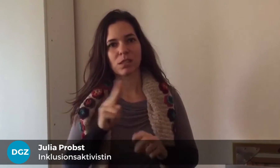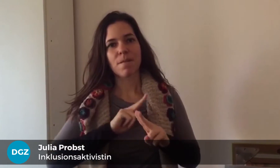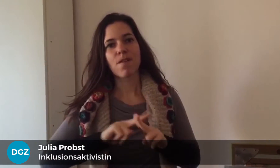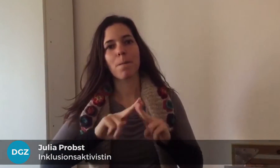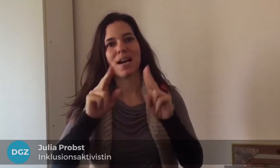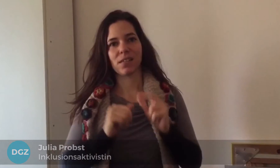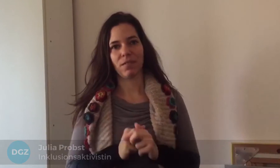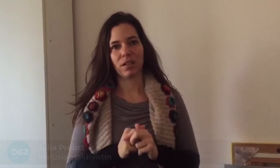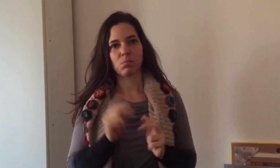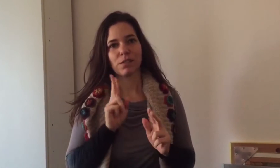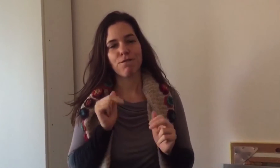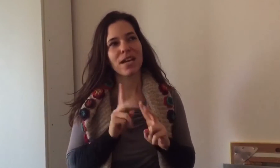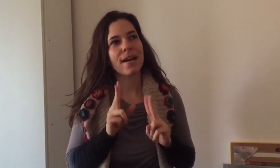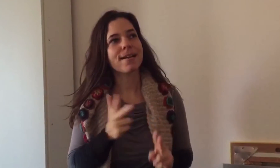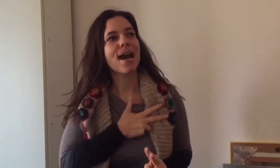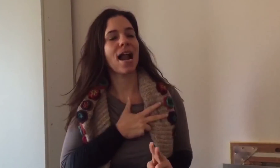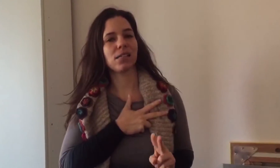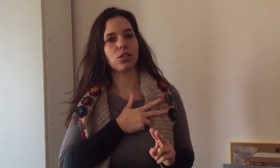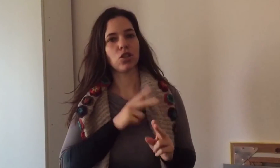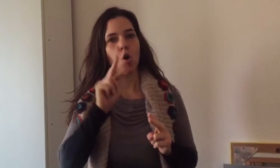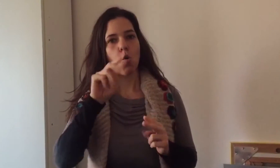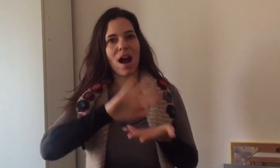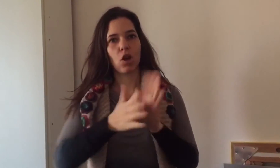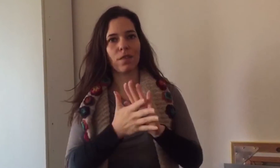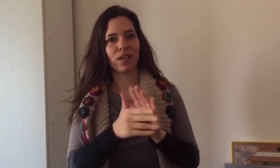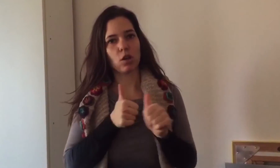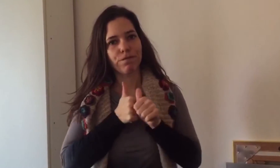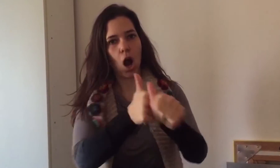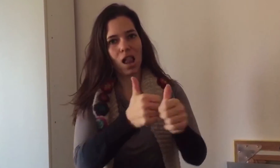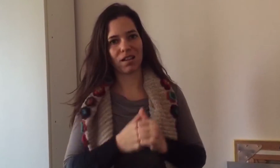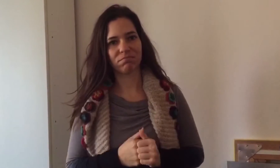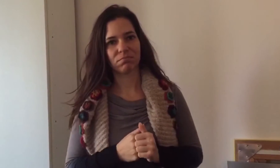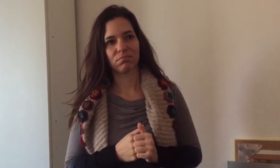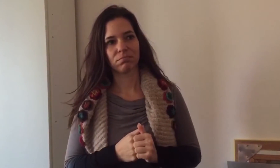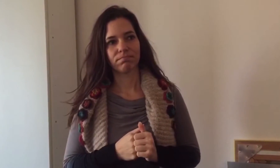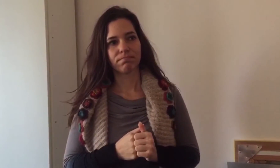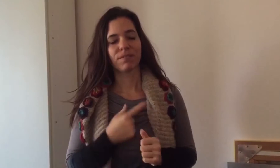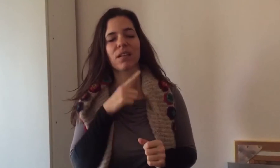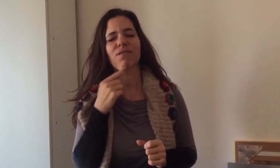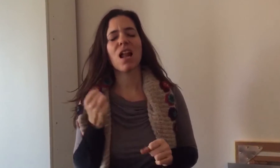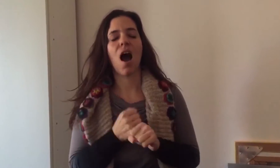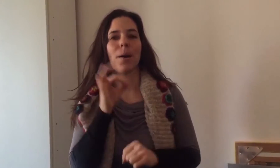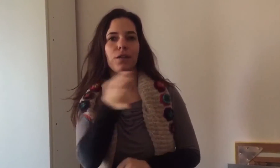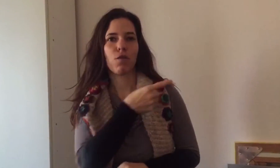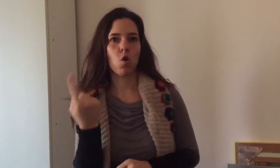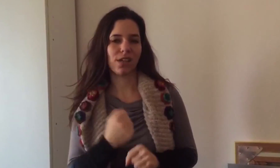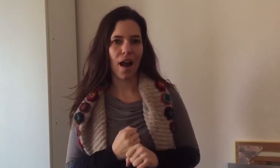Es muss verbessert werden Dabei muss es realistisch sein und der UN-Konvention folgen. Es gibt also viel Arbeit für uns.